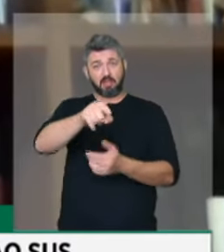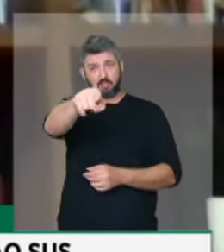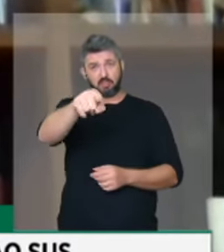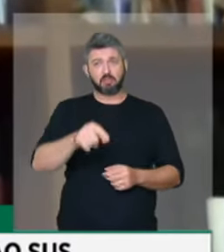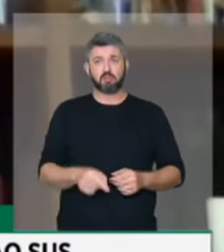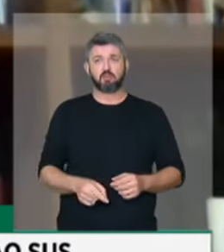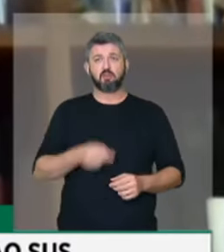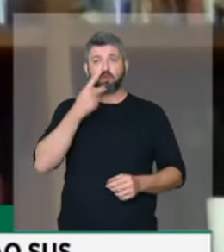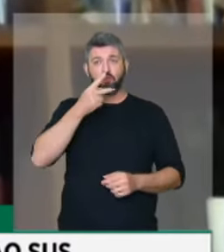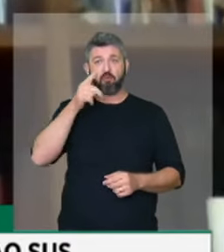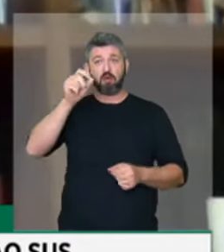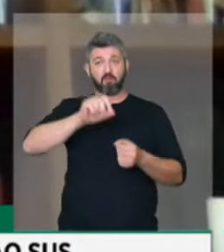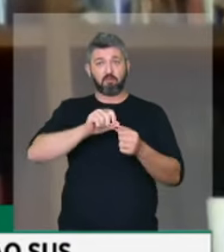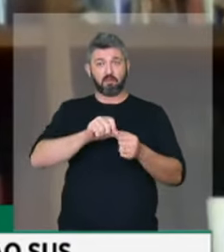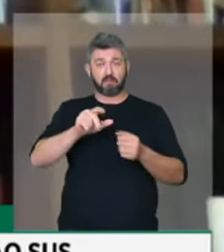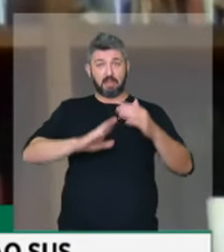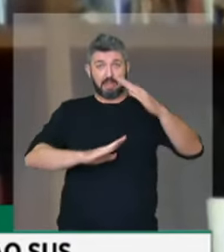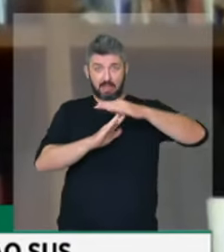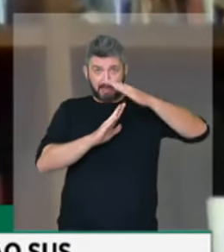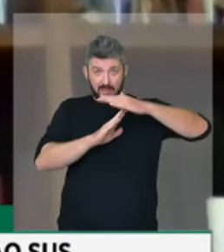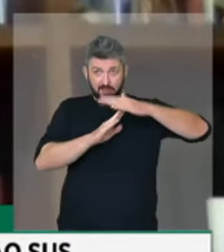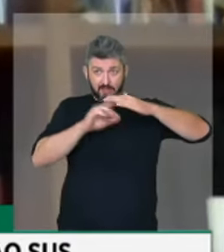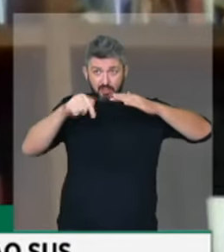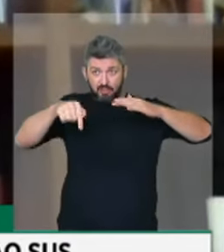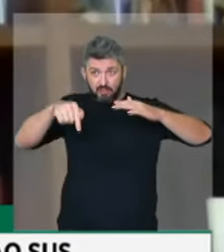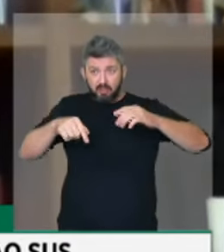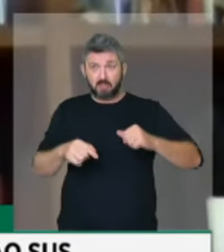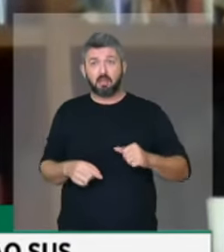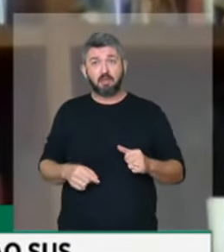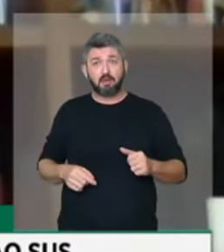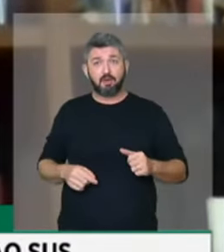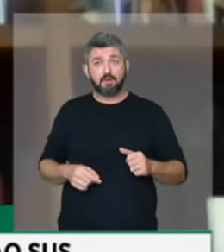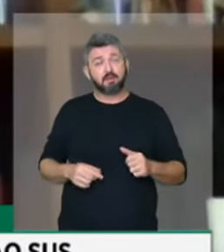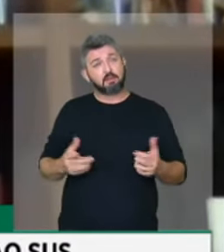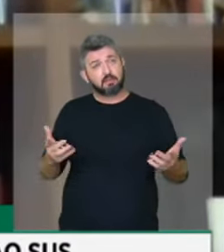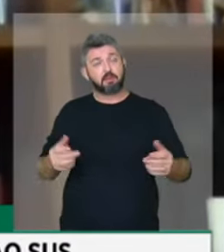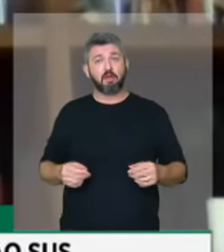EM COLOCAR UM LIMITE AQUI NÓS ESTAMOS FALANDO QUE O ZELO COM O SISTEMA ÚNICO DE SAÚDE, COM O SUS, PRECISA SER